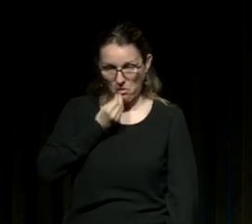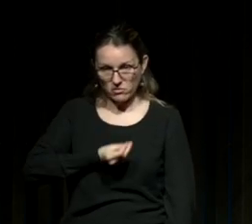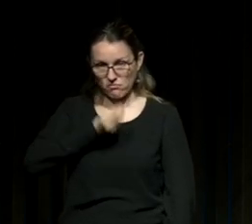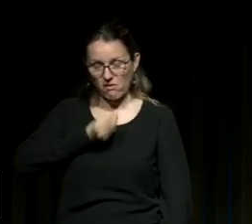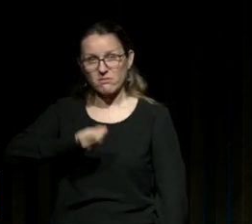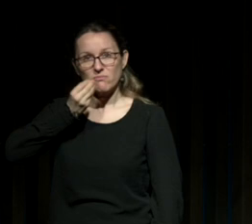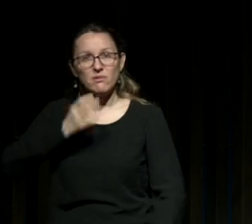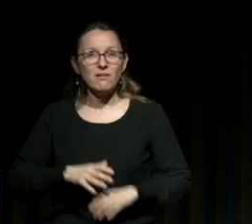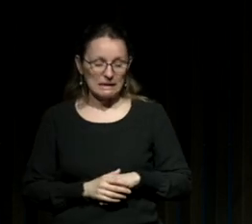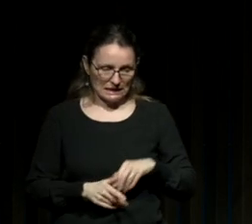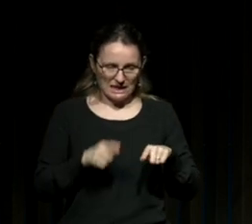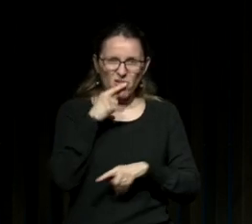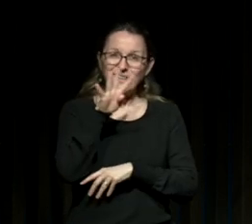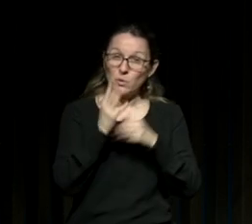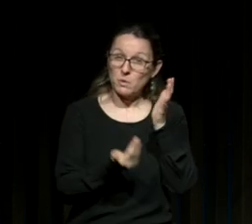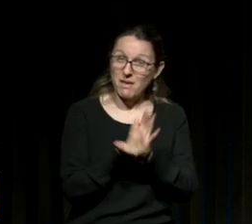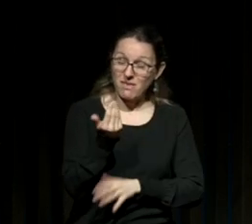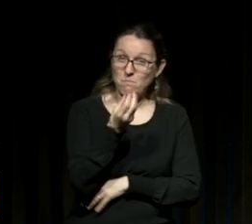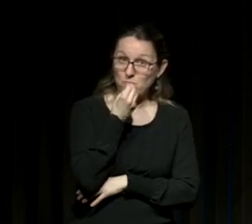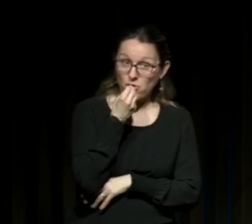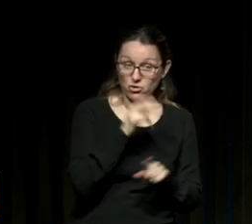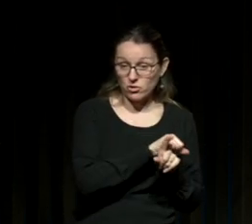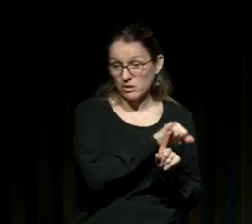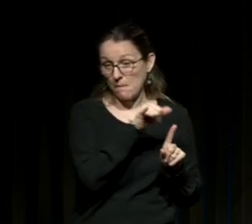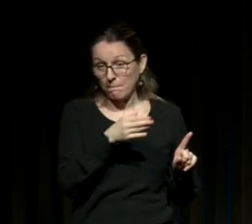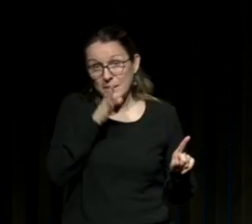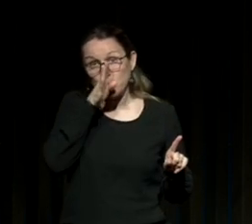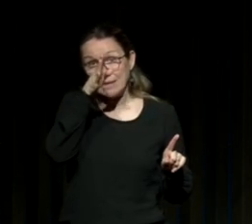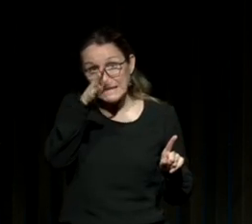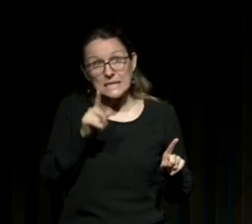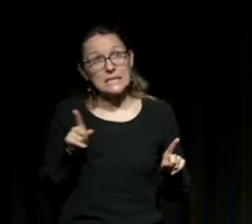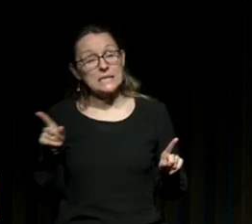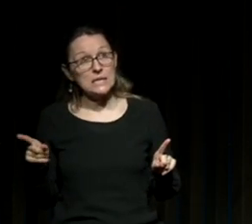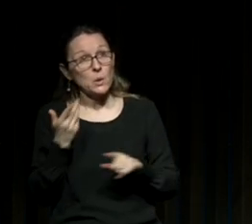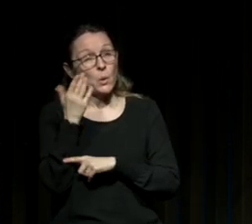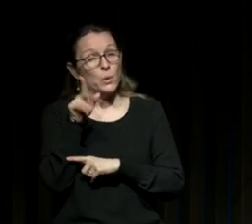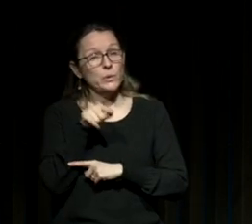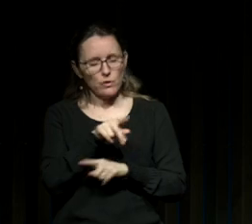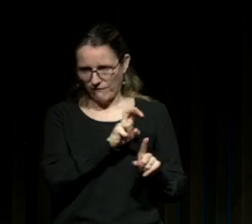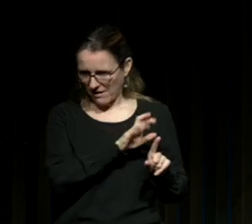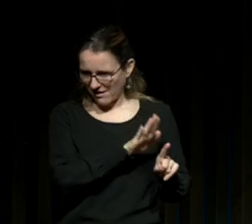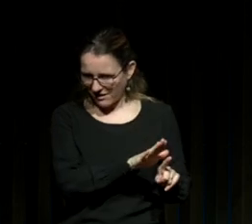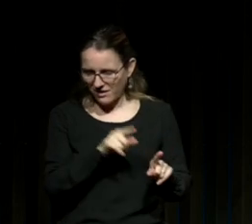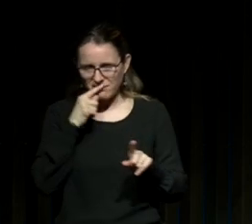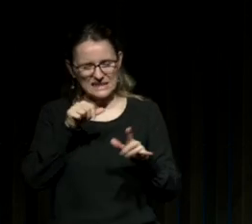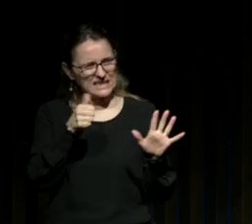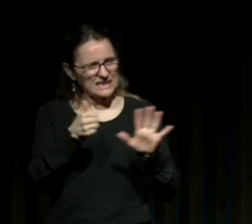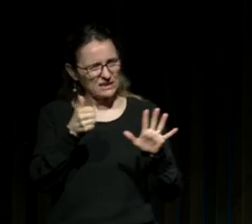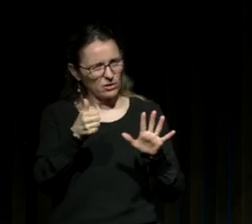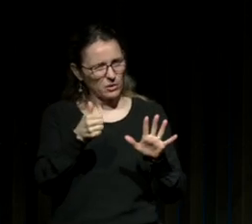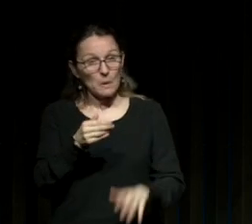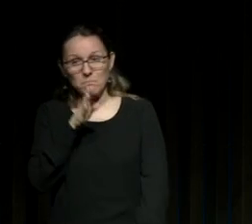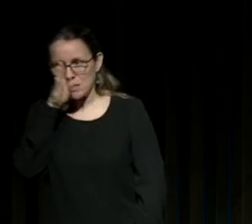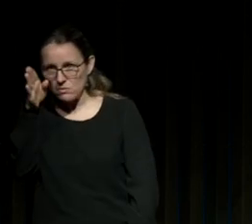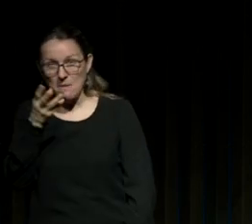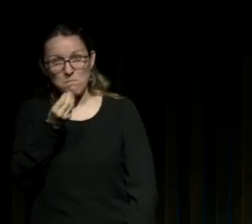commence à manger à 4 heures du matin et finit à minuit celui-ci 6 heures minuit les individus qui